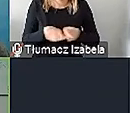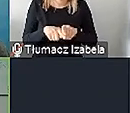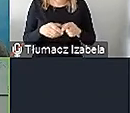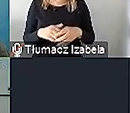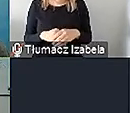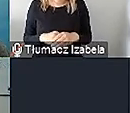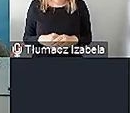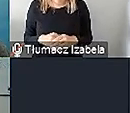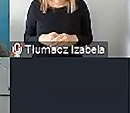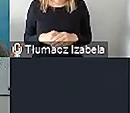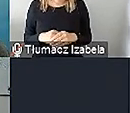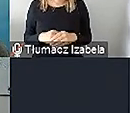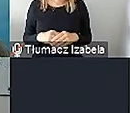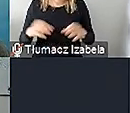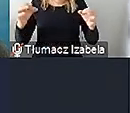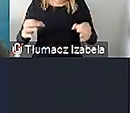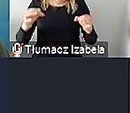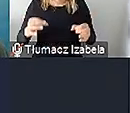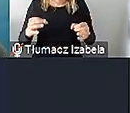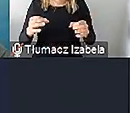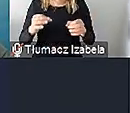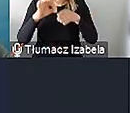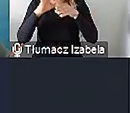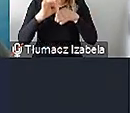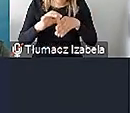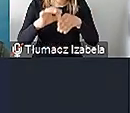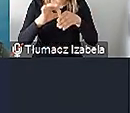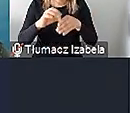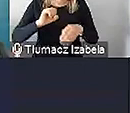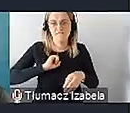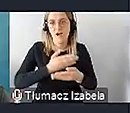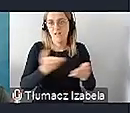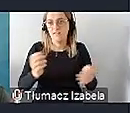Bardzo fajnie, że państwo są aktywni na czacie.